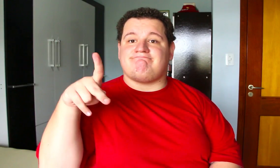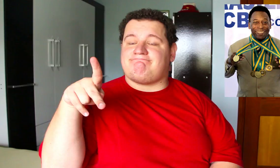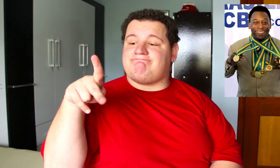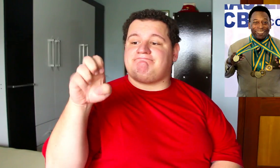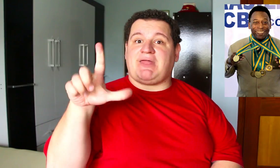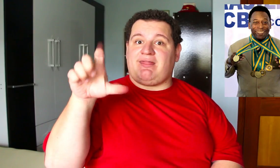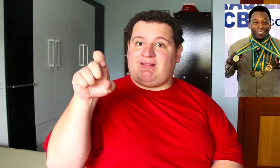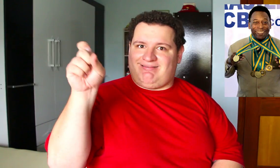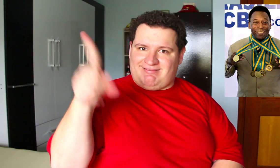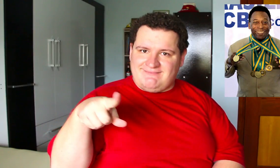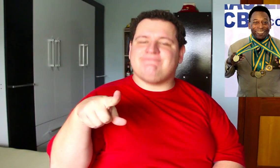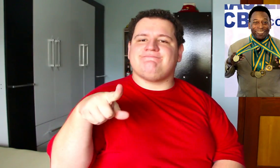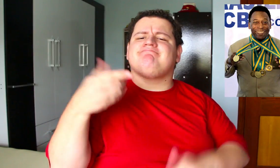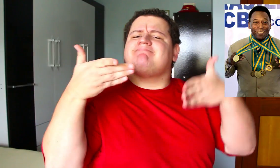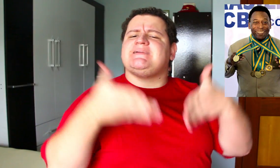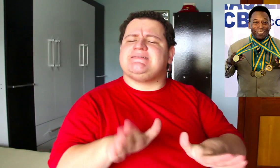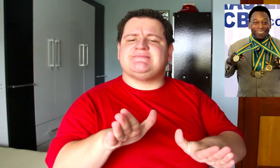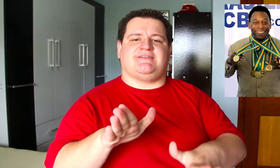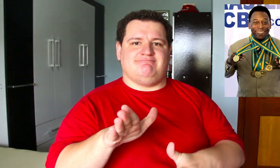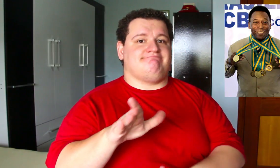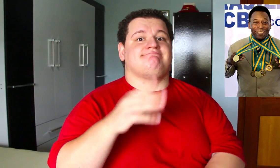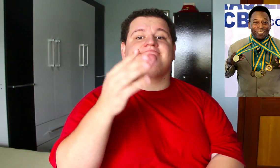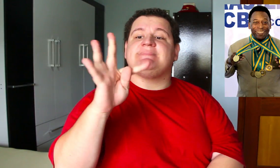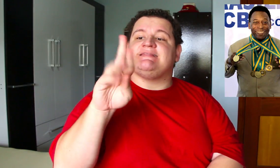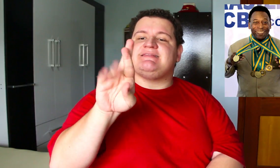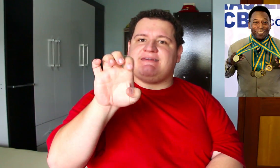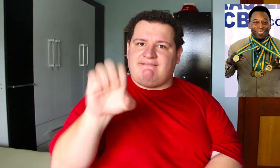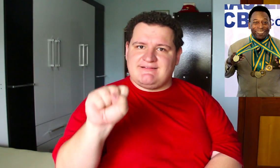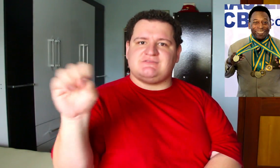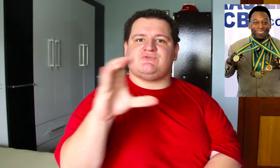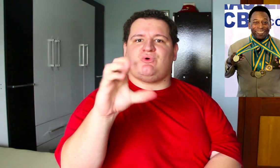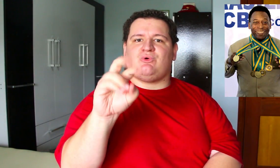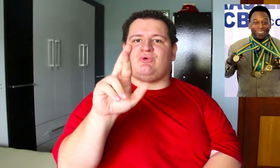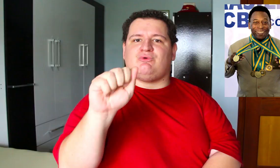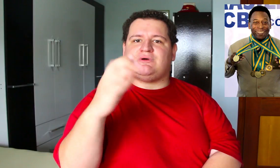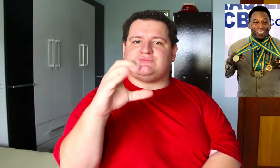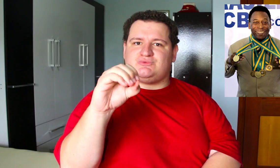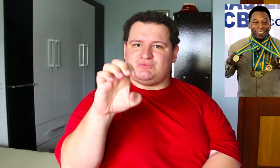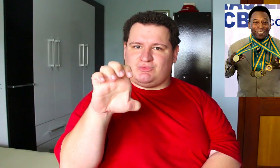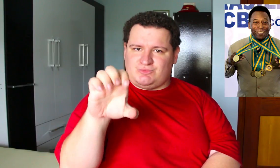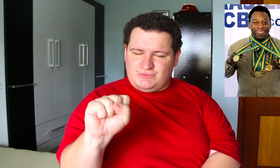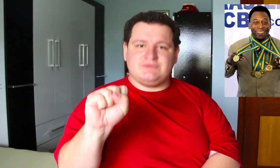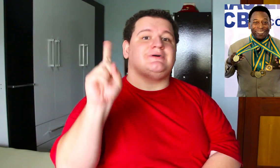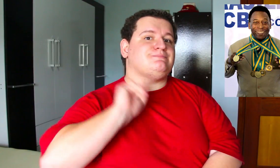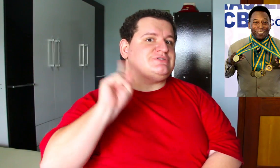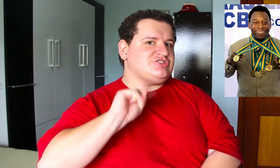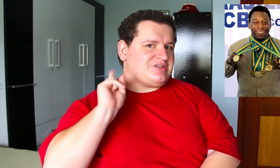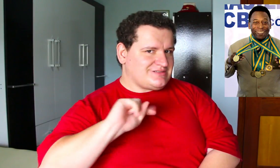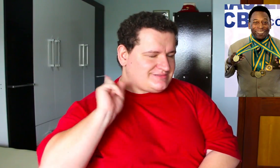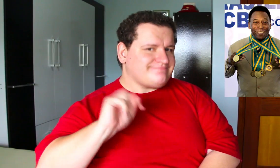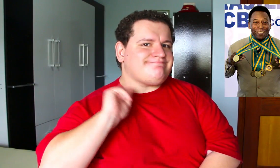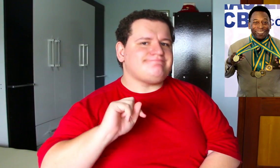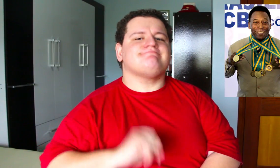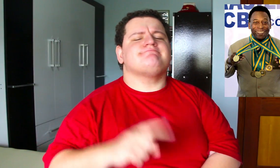Pelé nasceu em Três Corações, Minas Gerais.